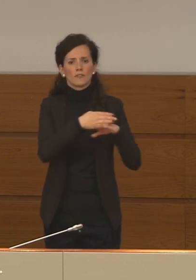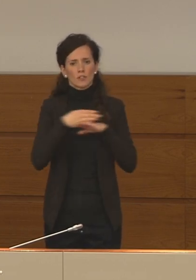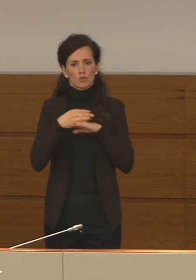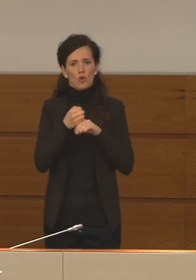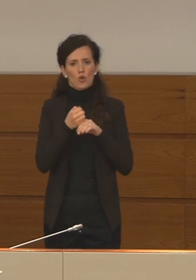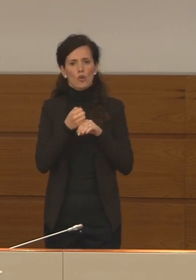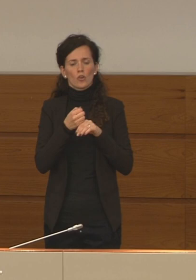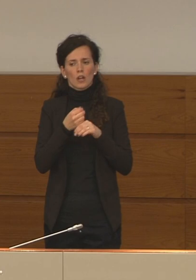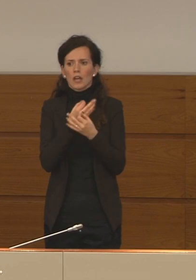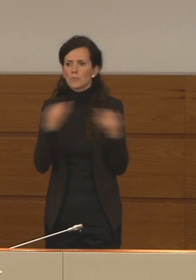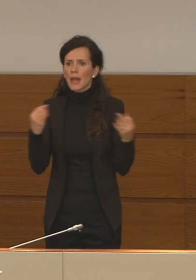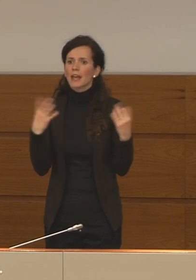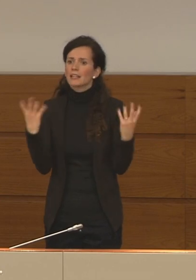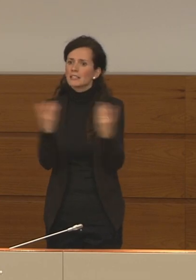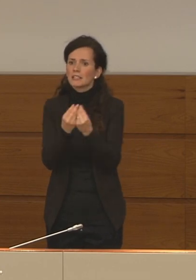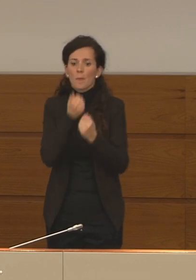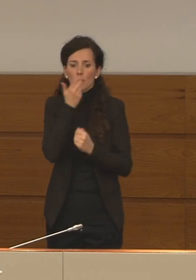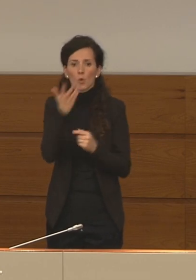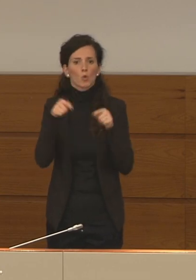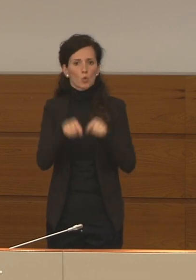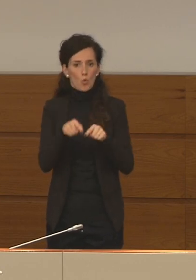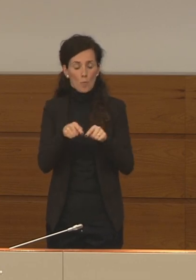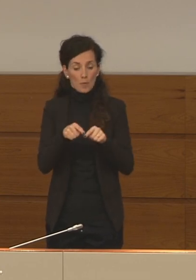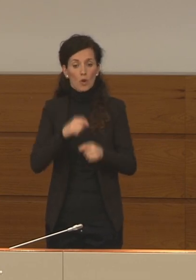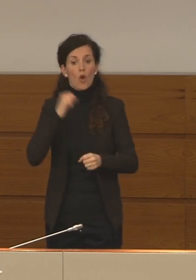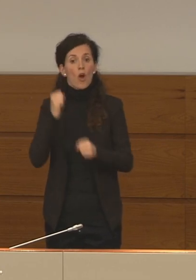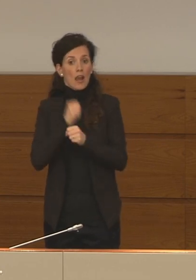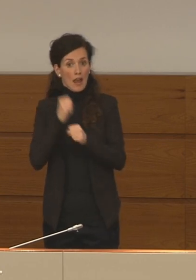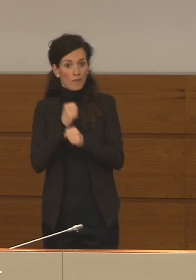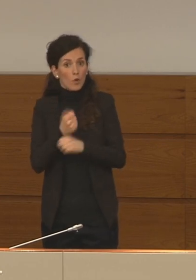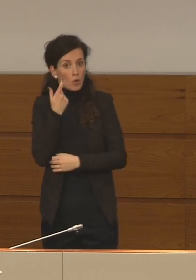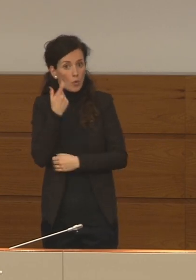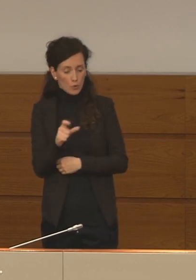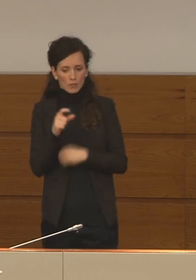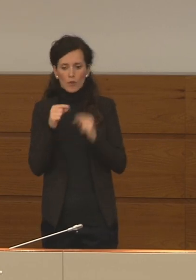Stiamo lavorando perché da una parte allineare i tamponi, la modalità di